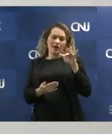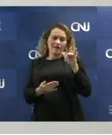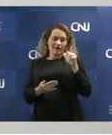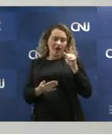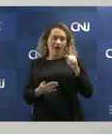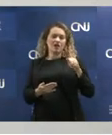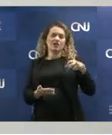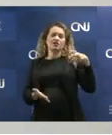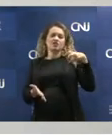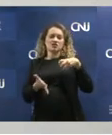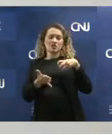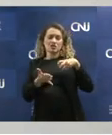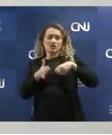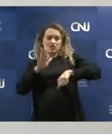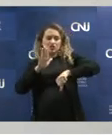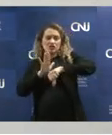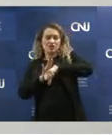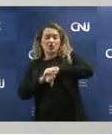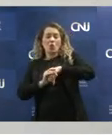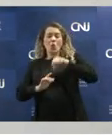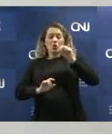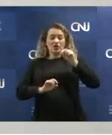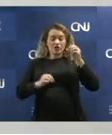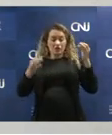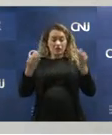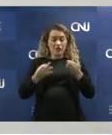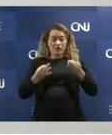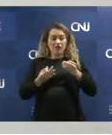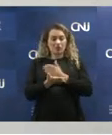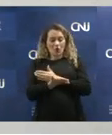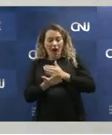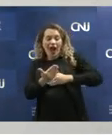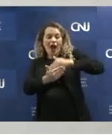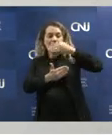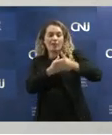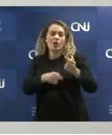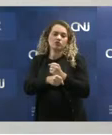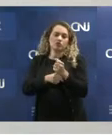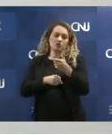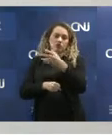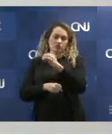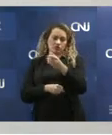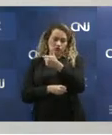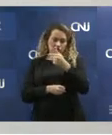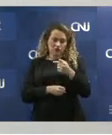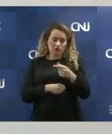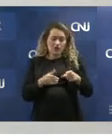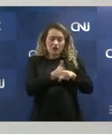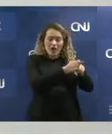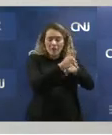Só se tomou as providências cabíveis após o ano de 2017, após a inspeção realizada por esse Conselho